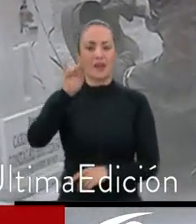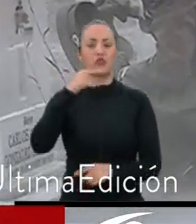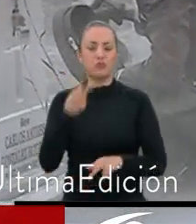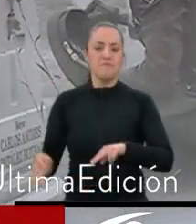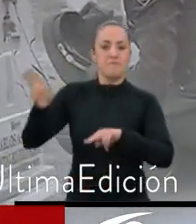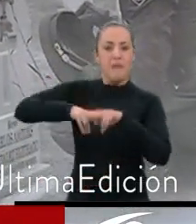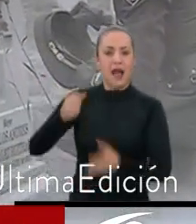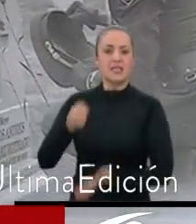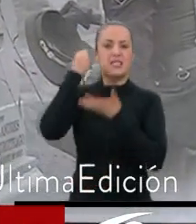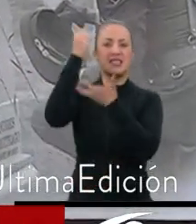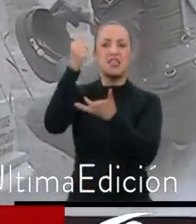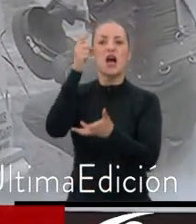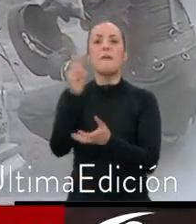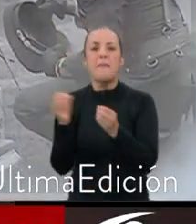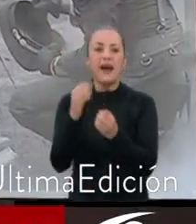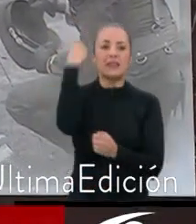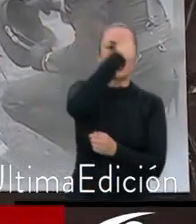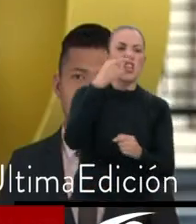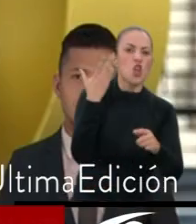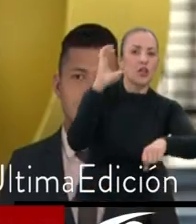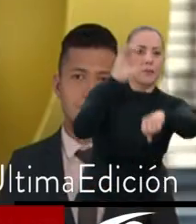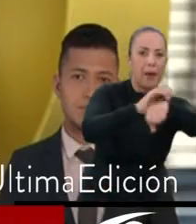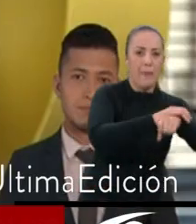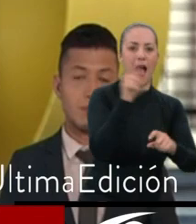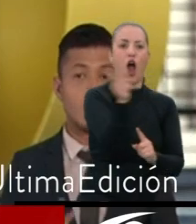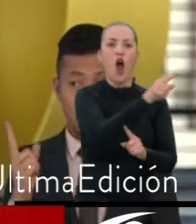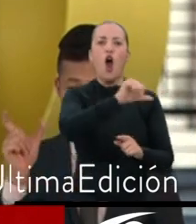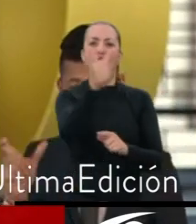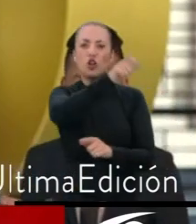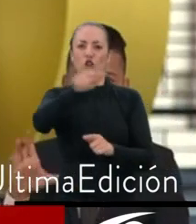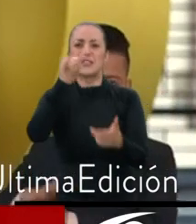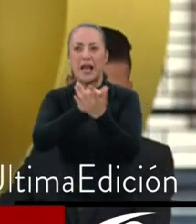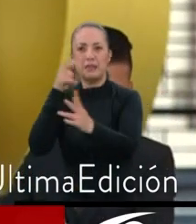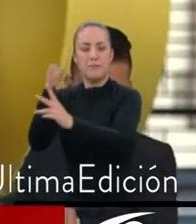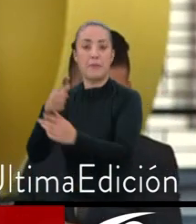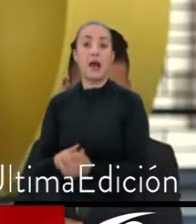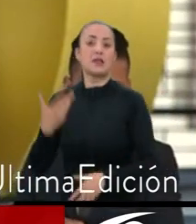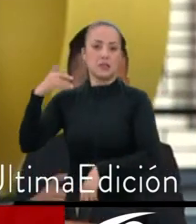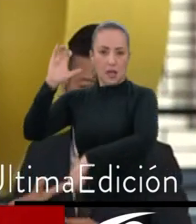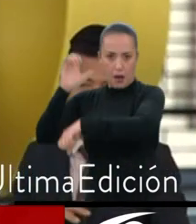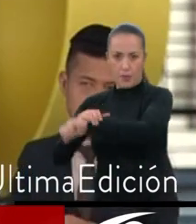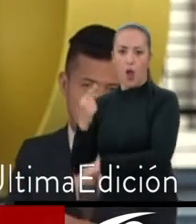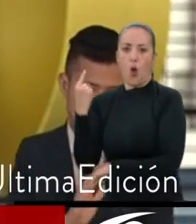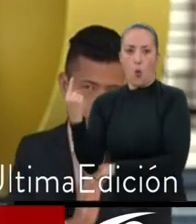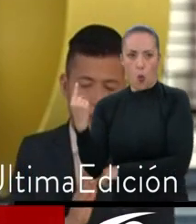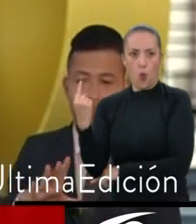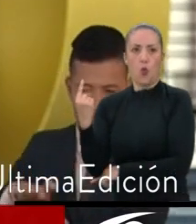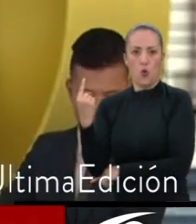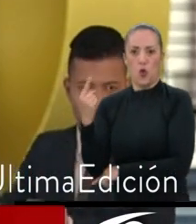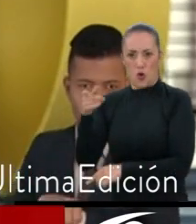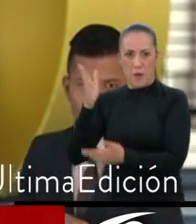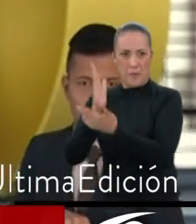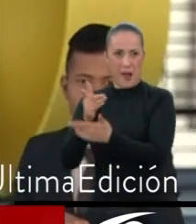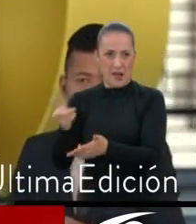Bogotá, Aníbal Fernández de Soto, lamentó el homicidio del patrullero Humberto Sabogal y anunció el aumento de la